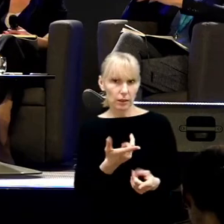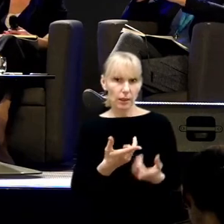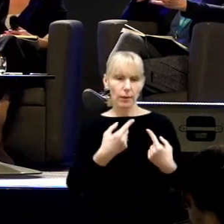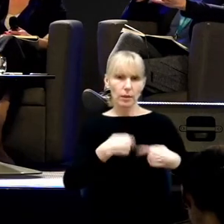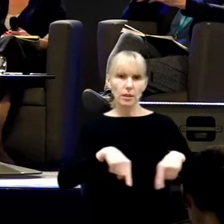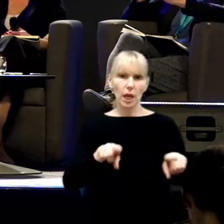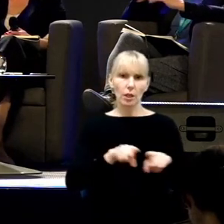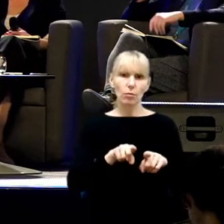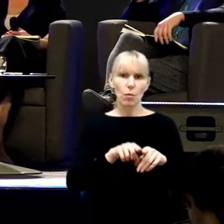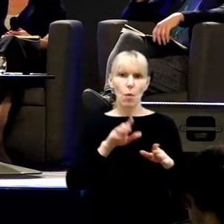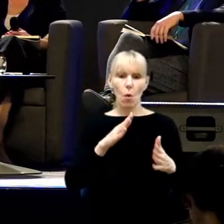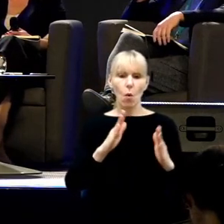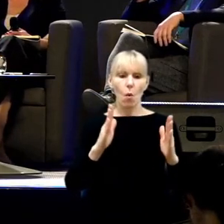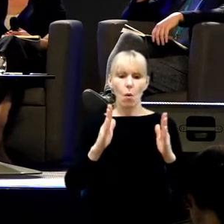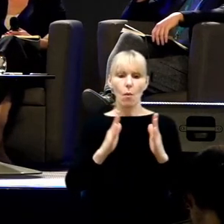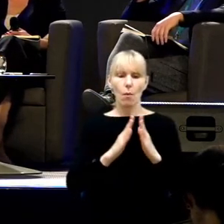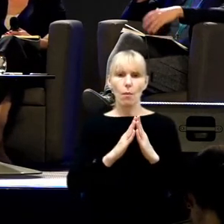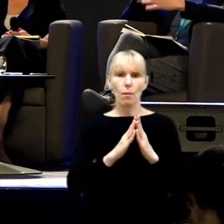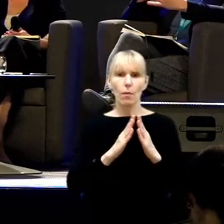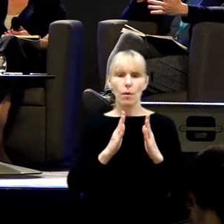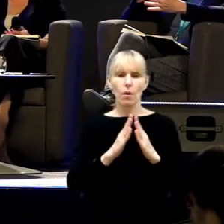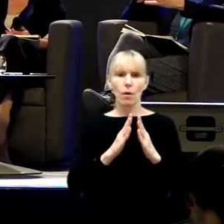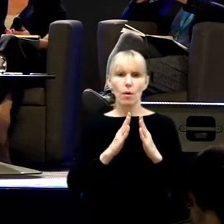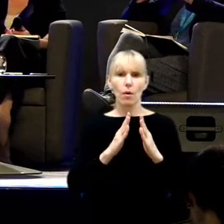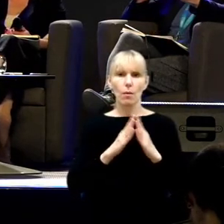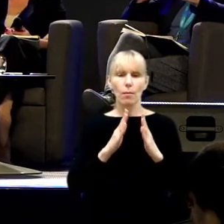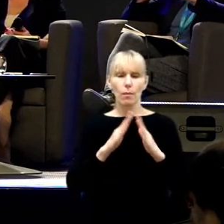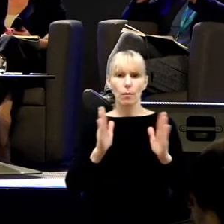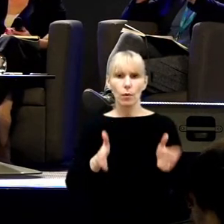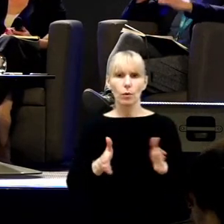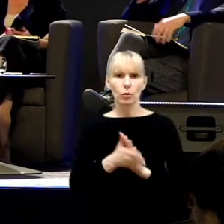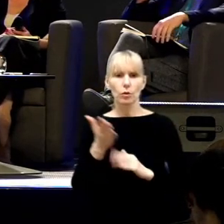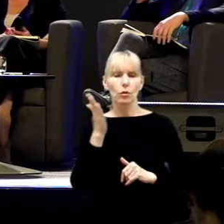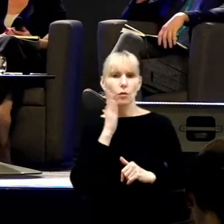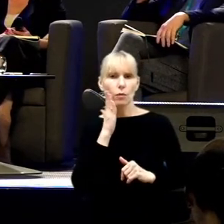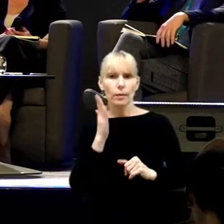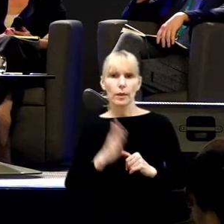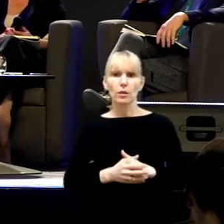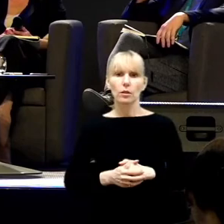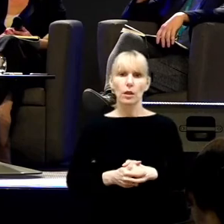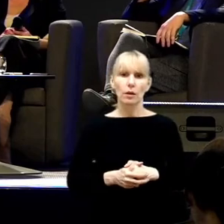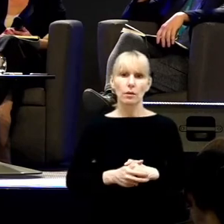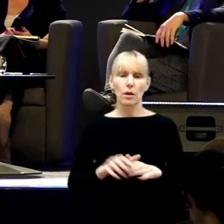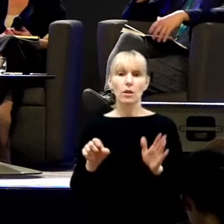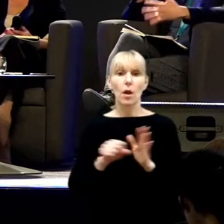albo chociażby jeden budynek, często pierwszą inwestycję od 30 lat po czasach PRL-u,